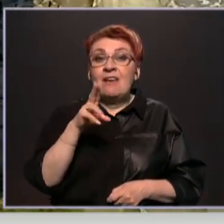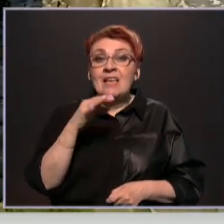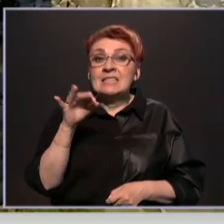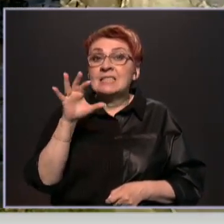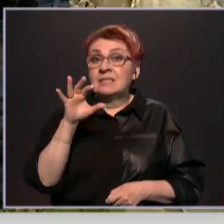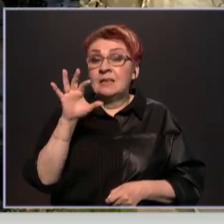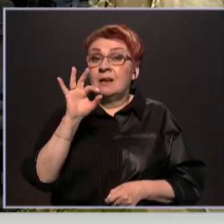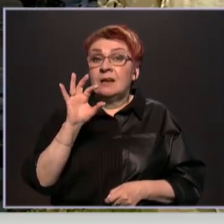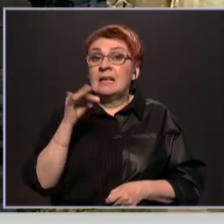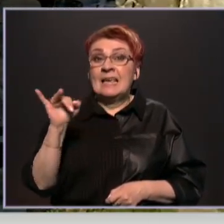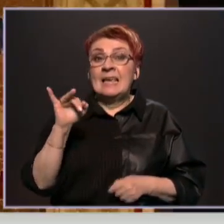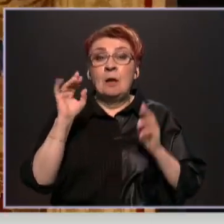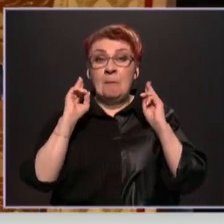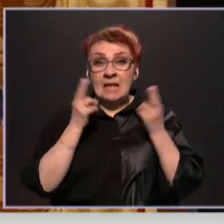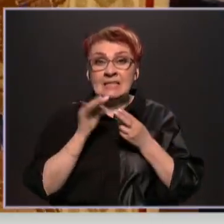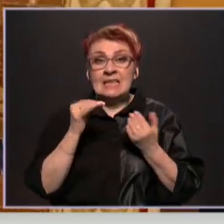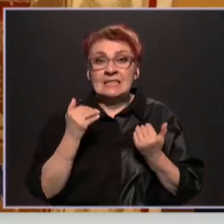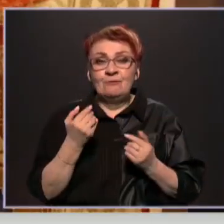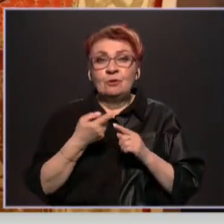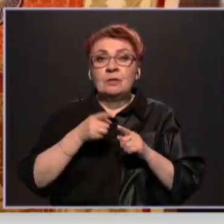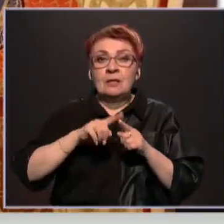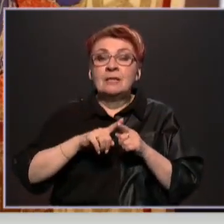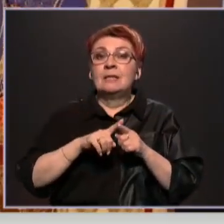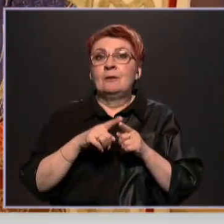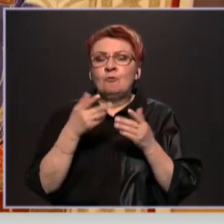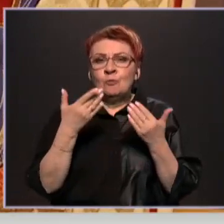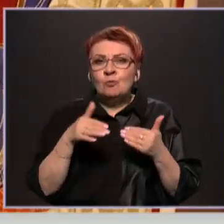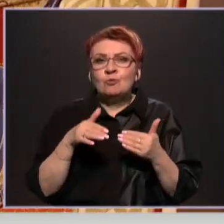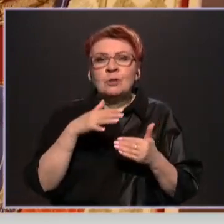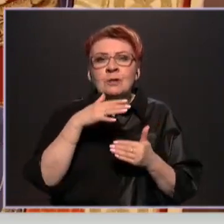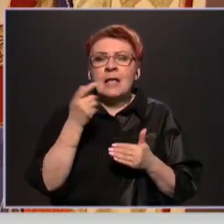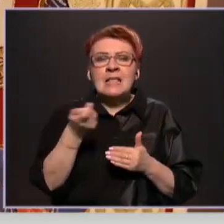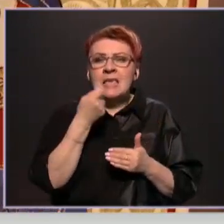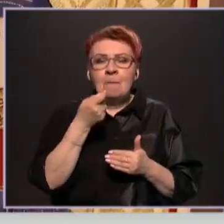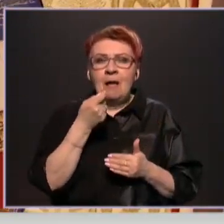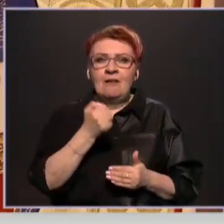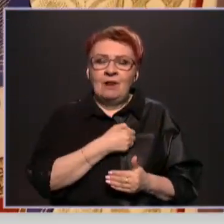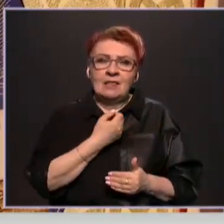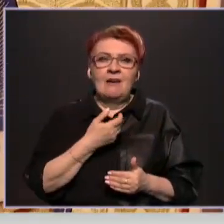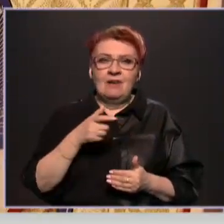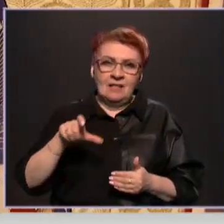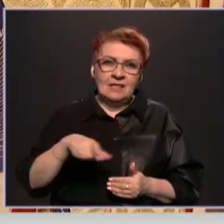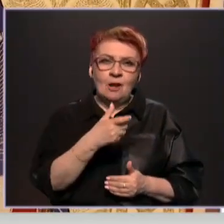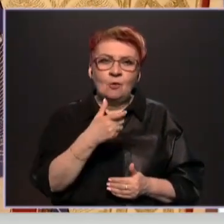игумен Симеон и сегодня это харук прошедшее уже немало Фронтовых дорог Одна из основных святынь